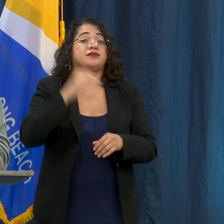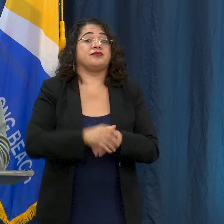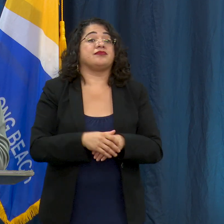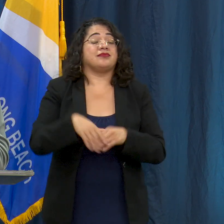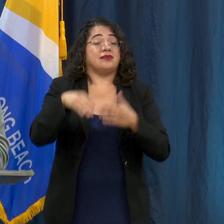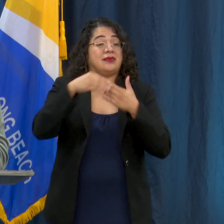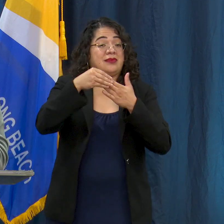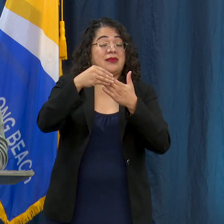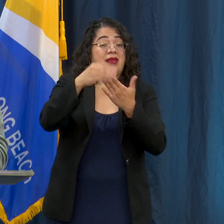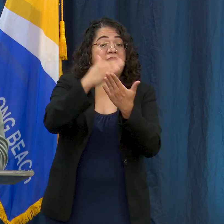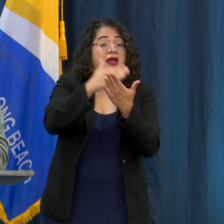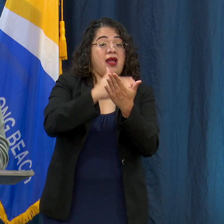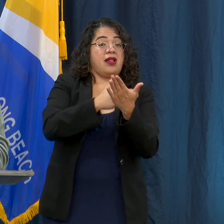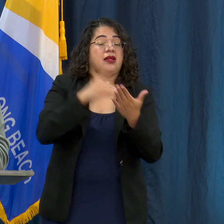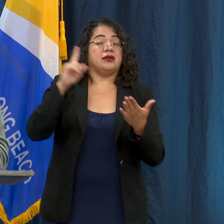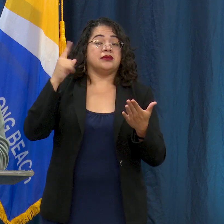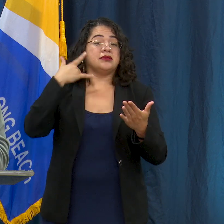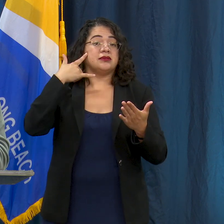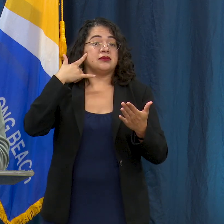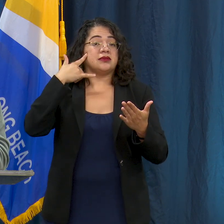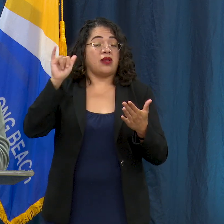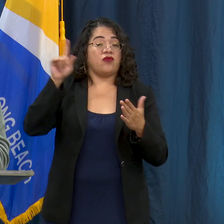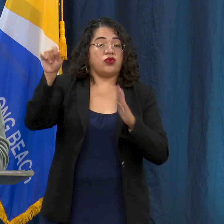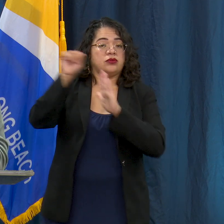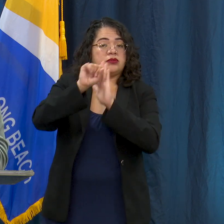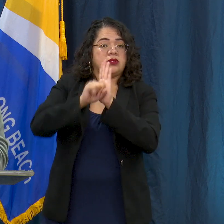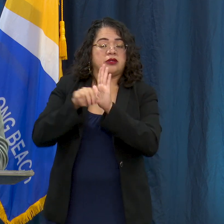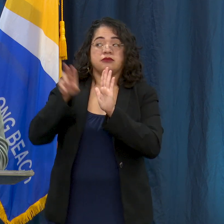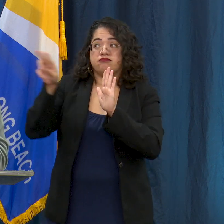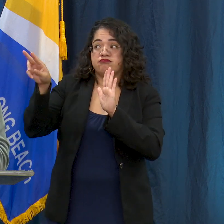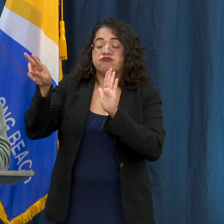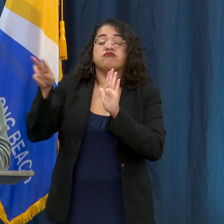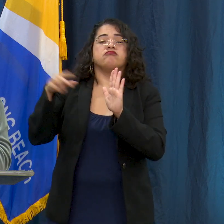Tura a nuestro departamento de salud esta Revis ando los números regular mint